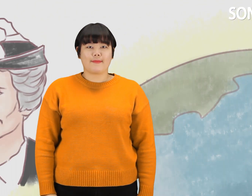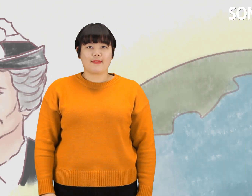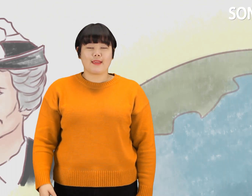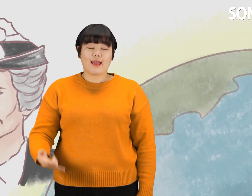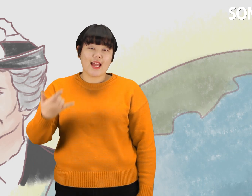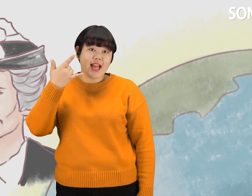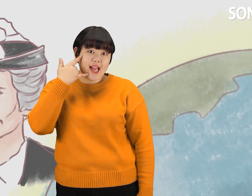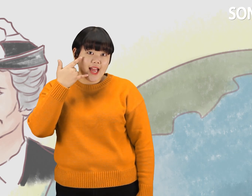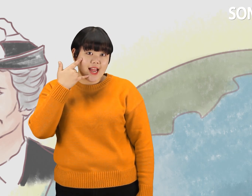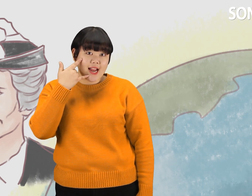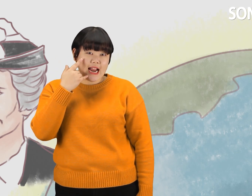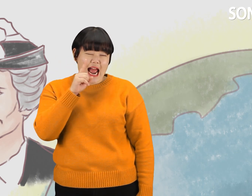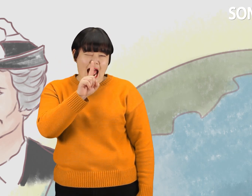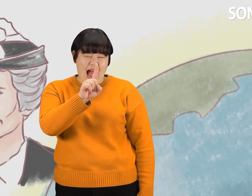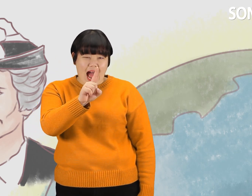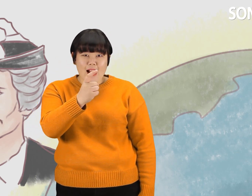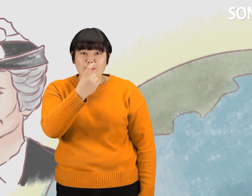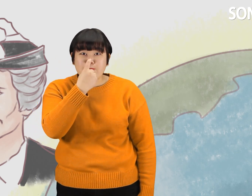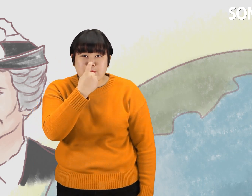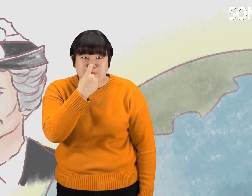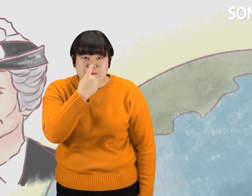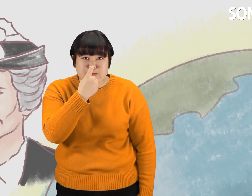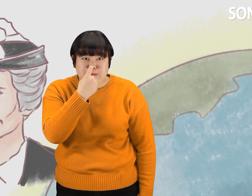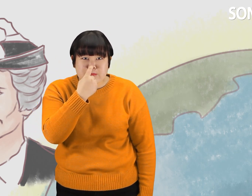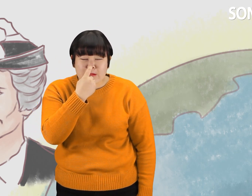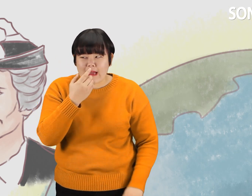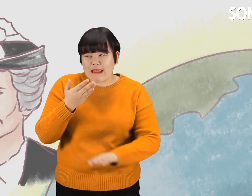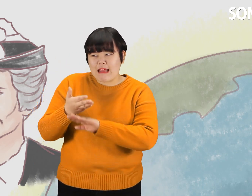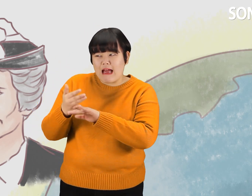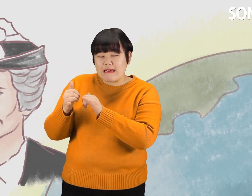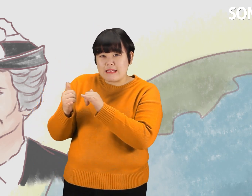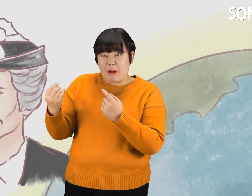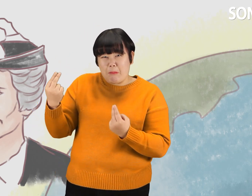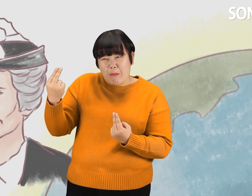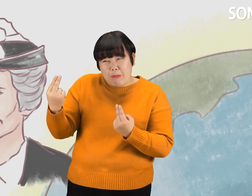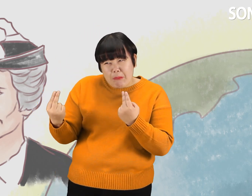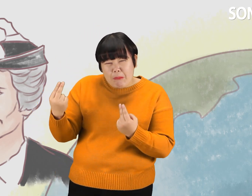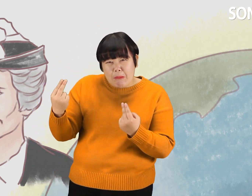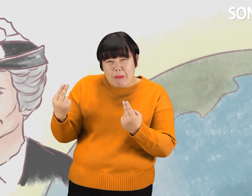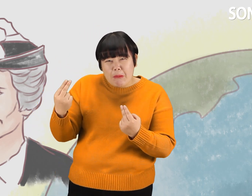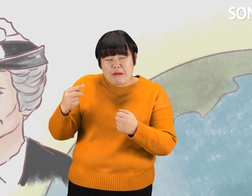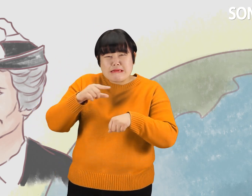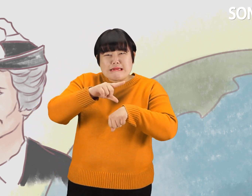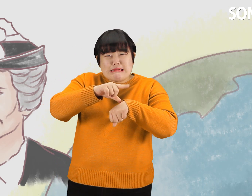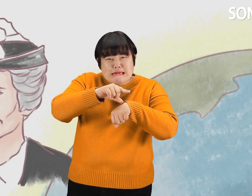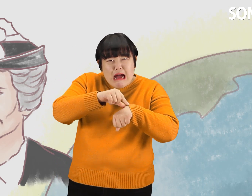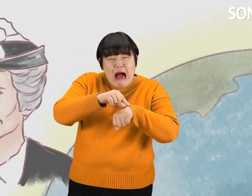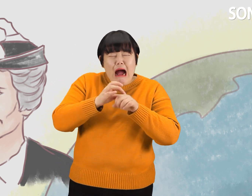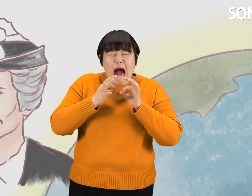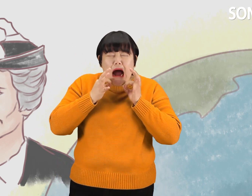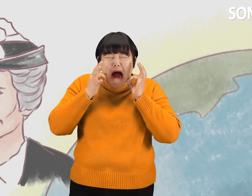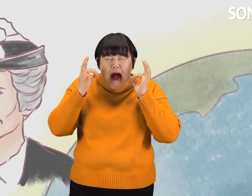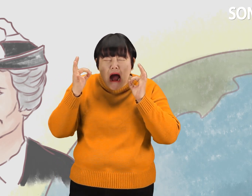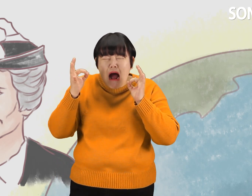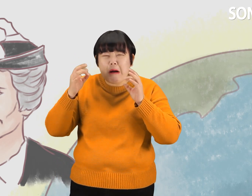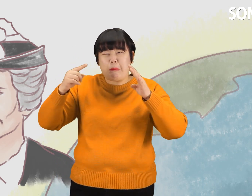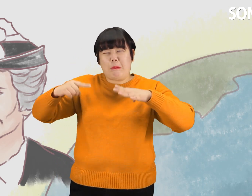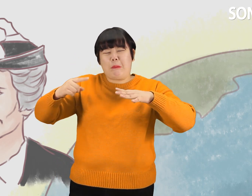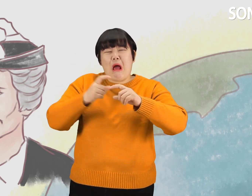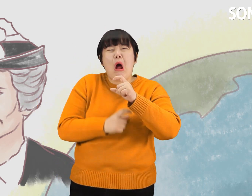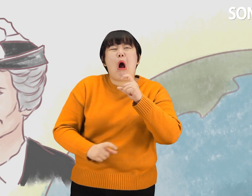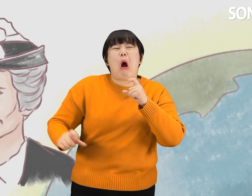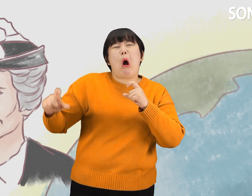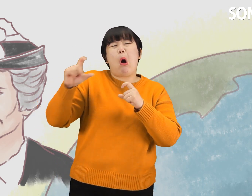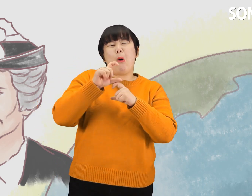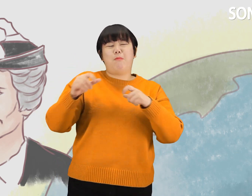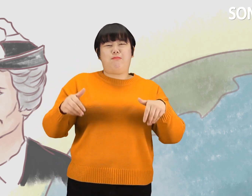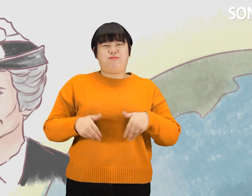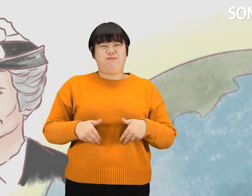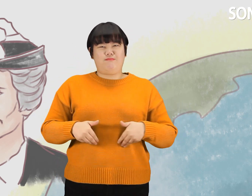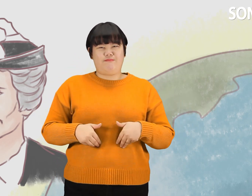ヘレンは一つのことを学ぶためにも、普通の人よりも何倍もの時間と労力が必要でした。